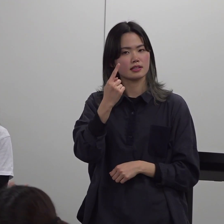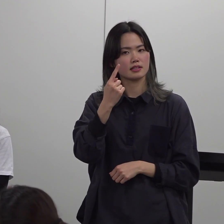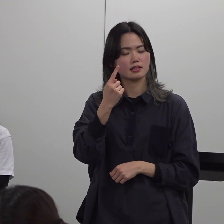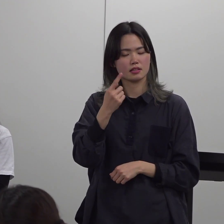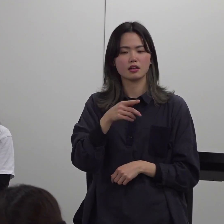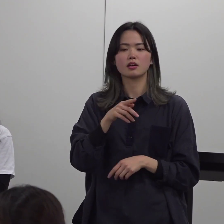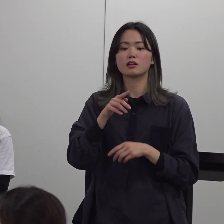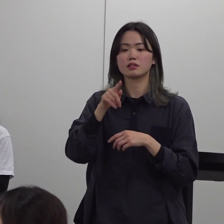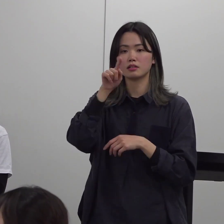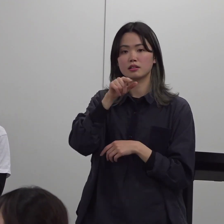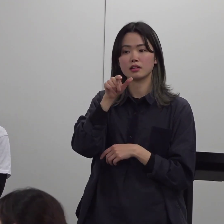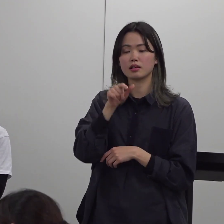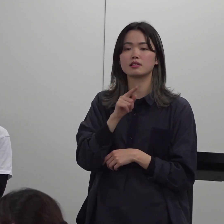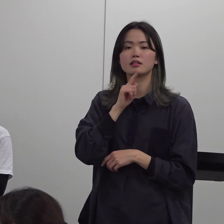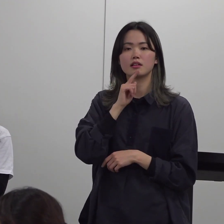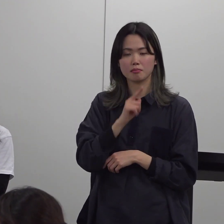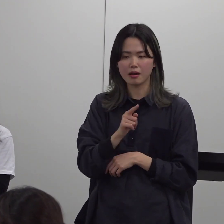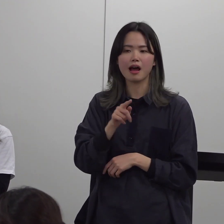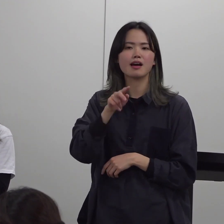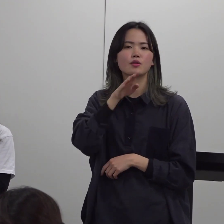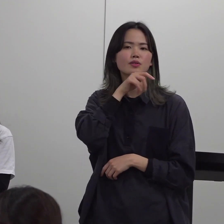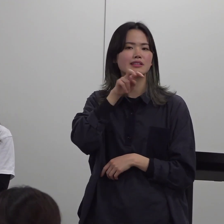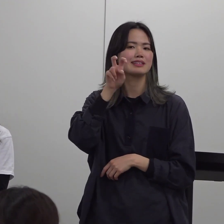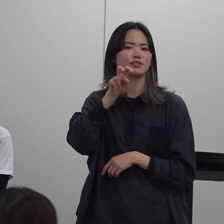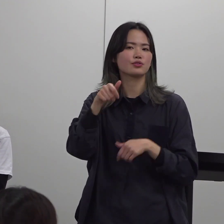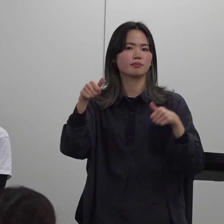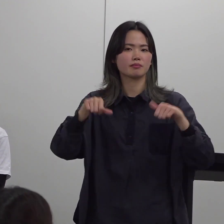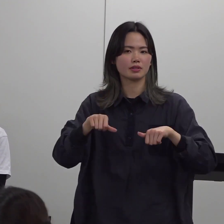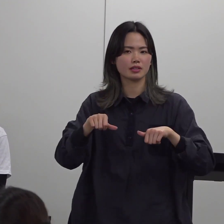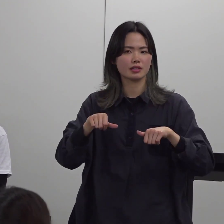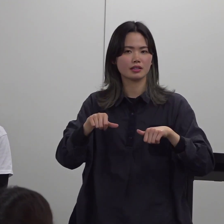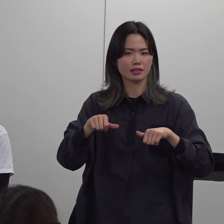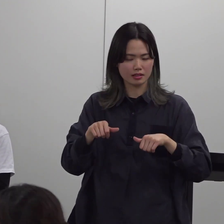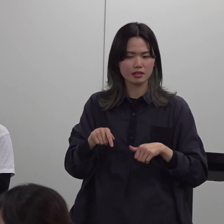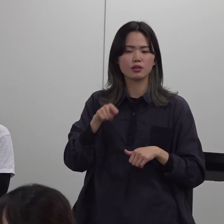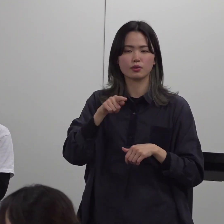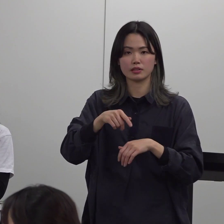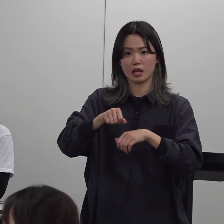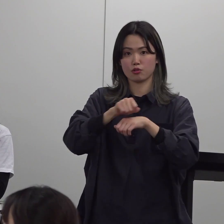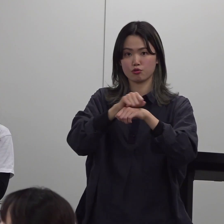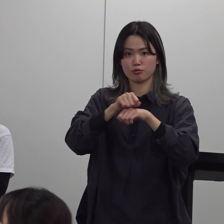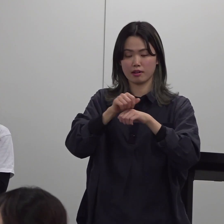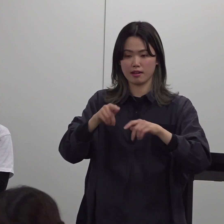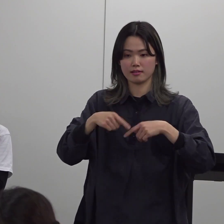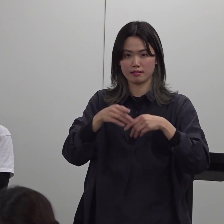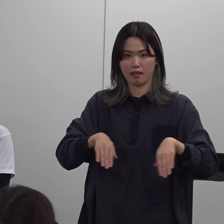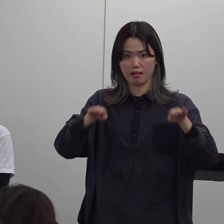犬の１歳は（人間では）20歳になるので訓練センターに入って訓練を始めます